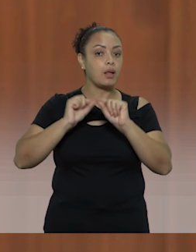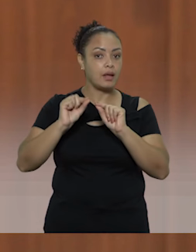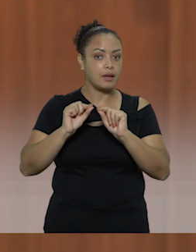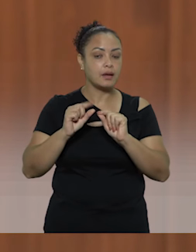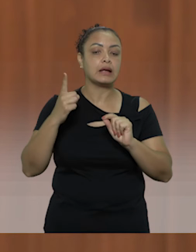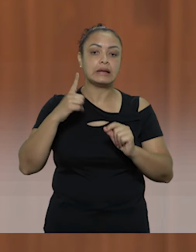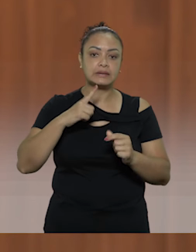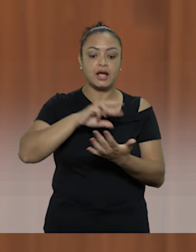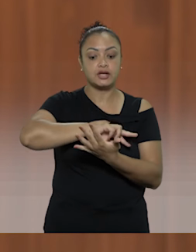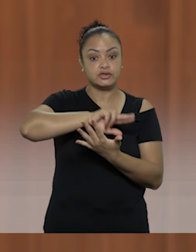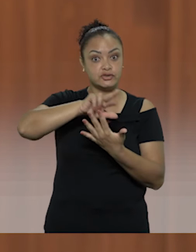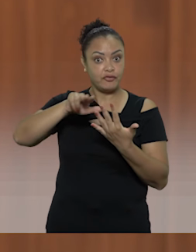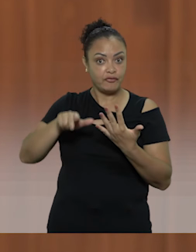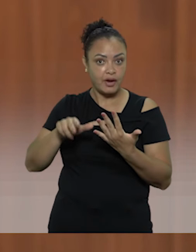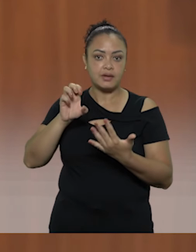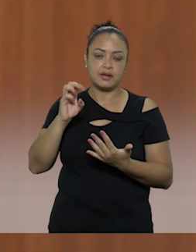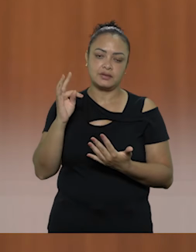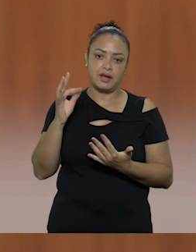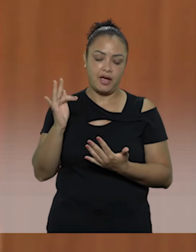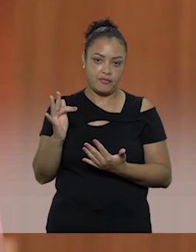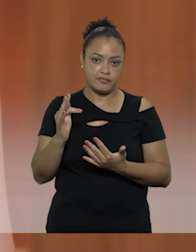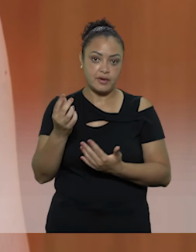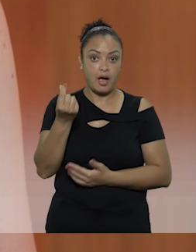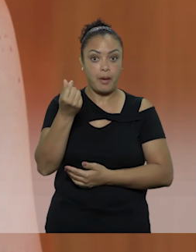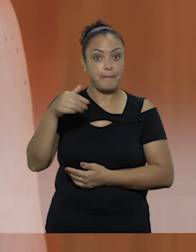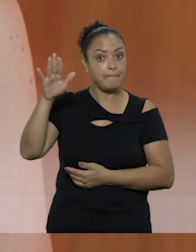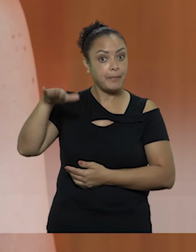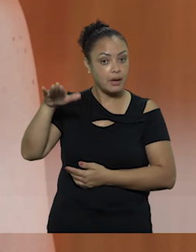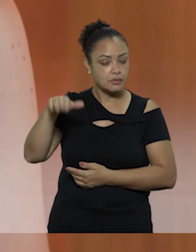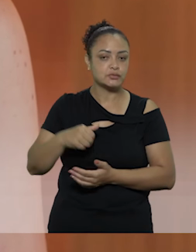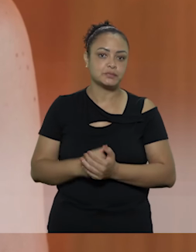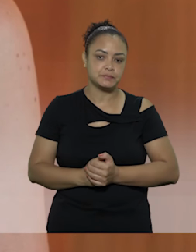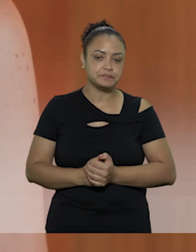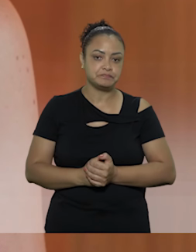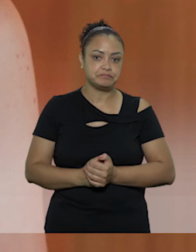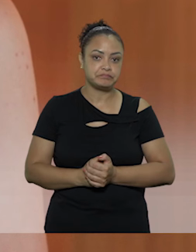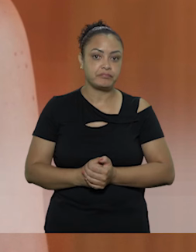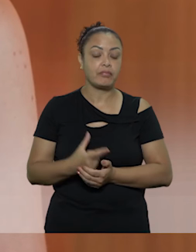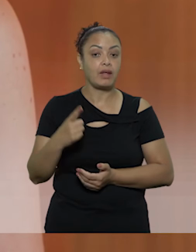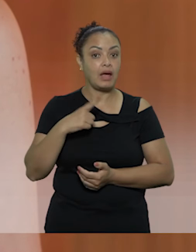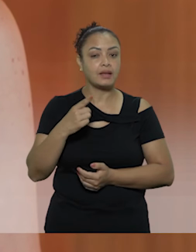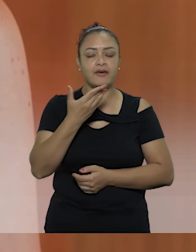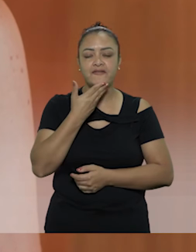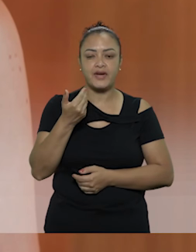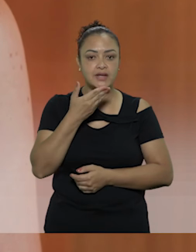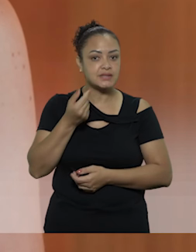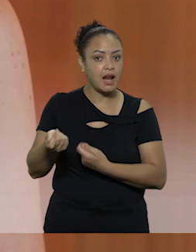diversas vantagens, como: baixo custo, contam com a mesma facilidade de negociação de